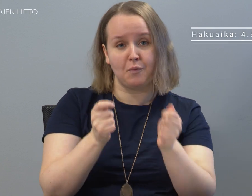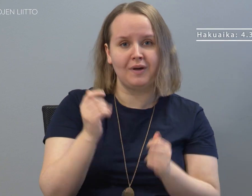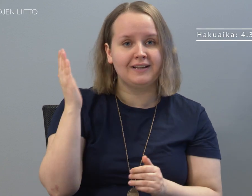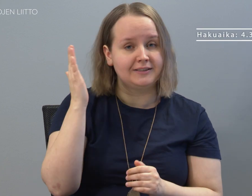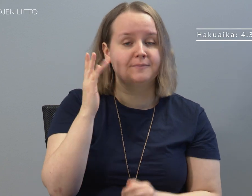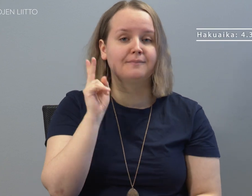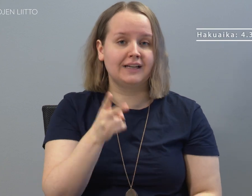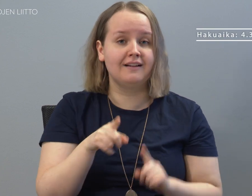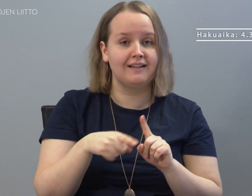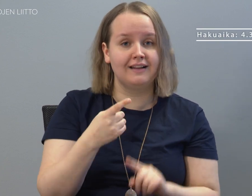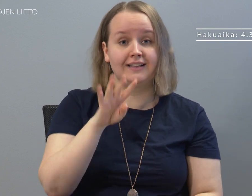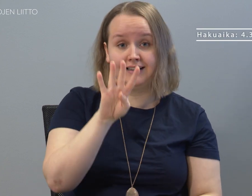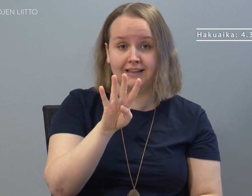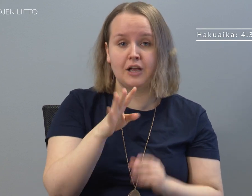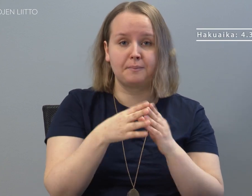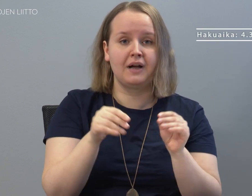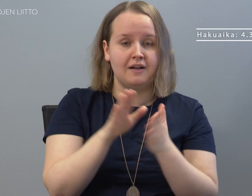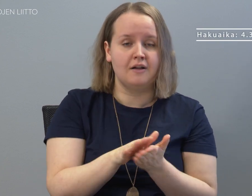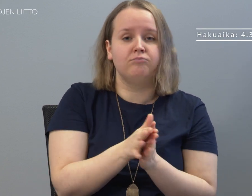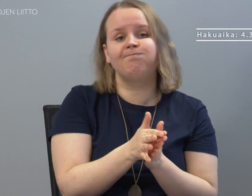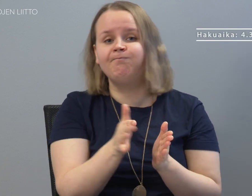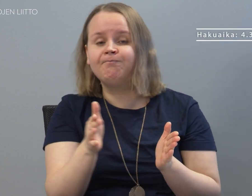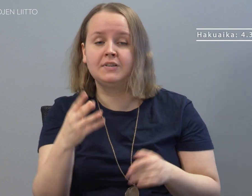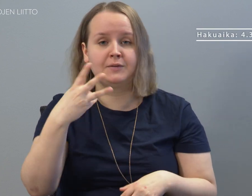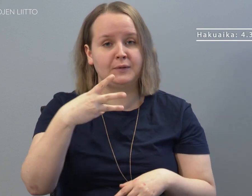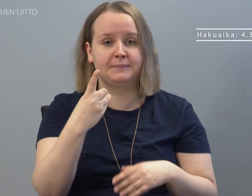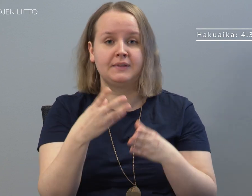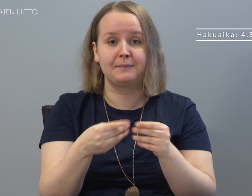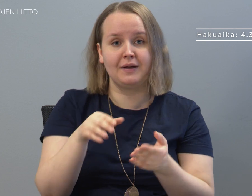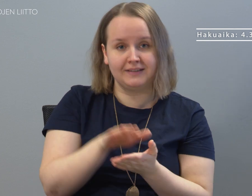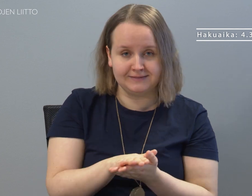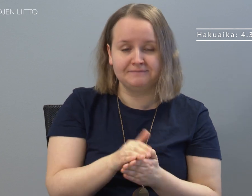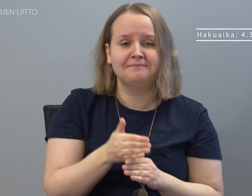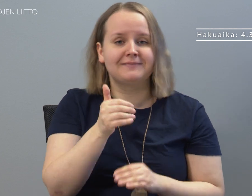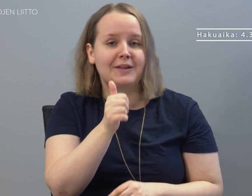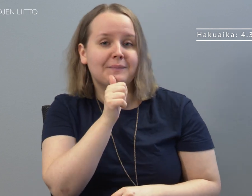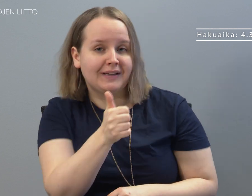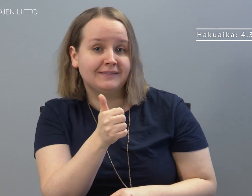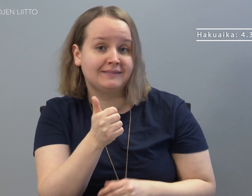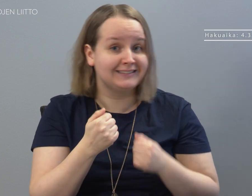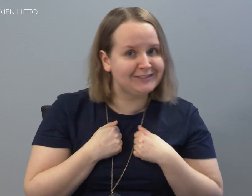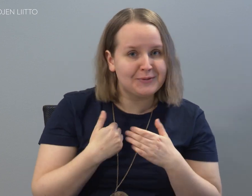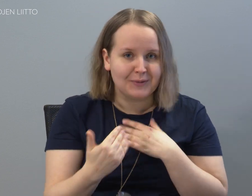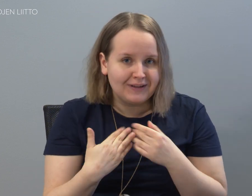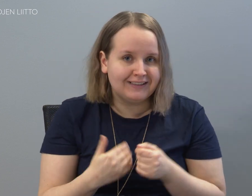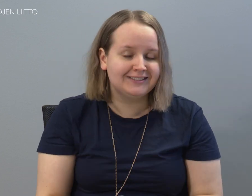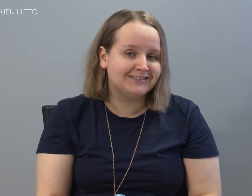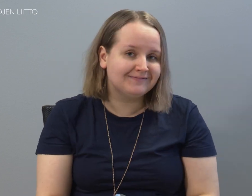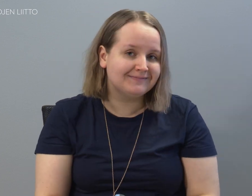Hakuaika on 4.-31.3.2024, minkä jälkeen ilmoitamme hakijoille valinnoista.